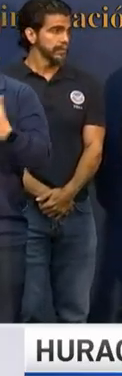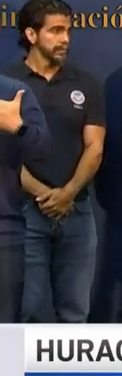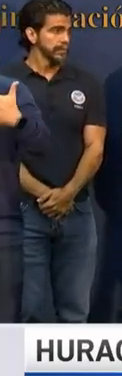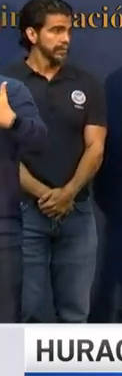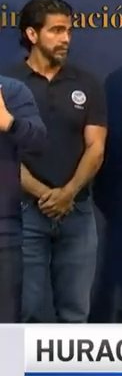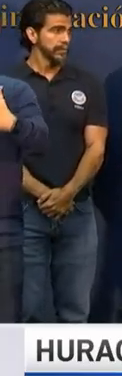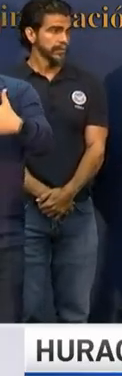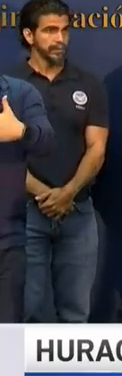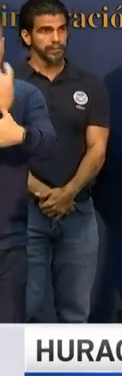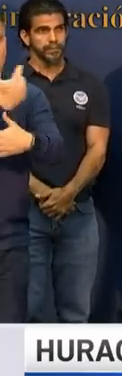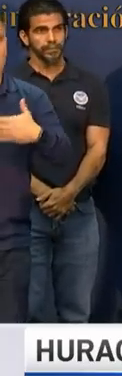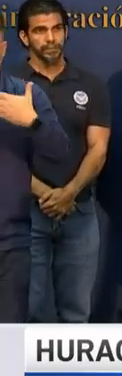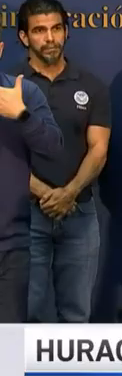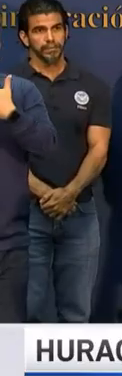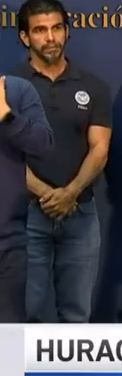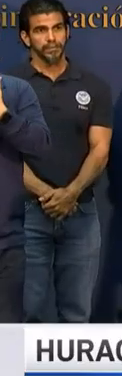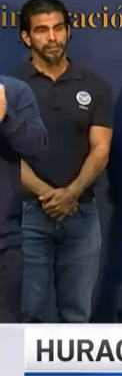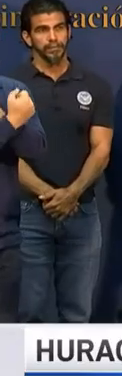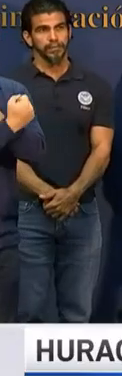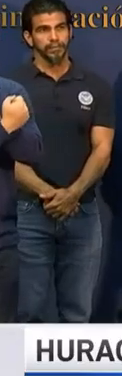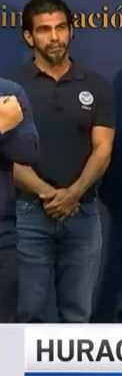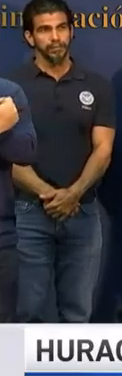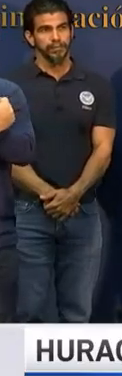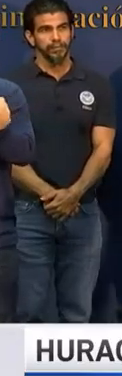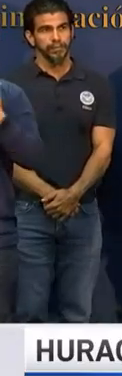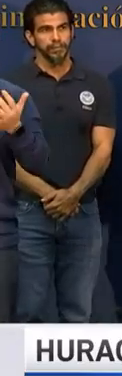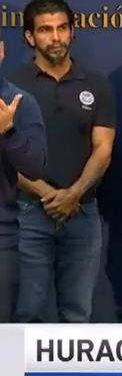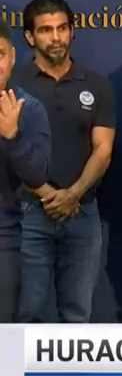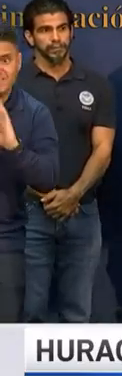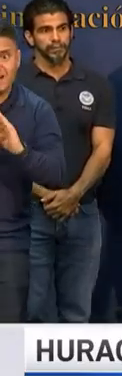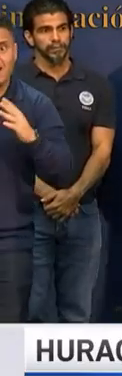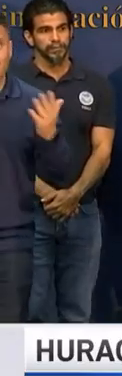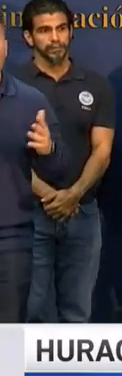A MEDIDA QUE PASE EL MUNICIPIO O LA PARTE SUROESTE DE PUERTO